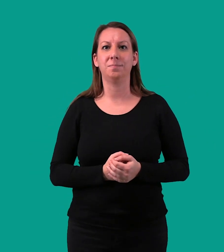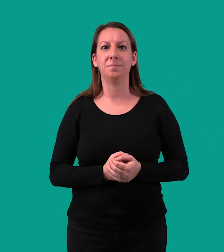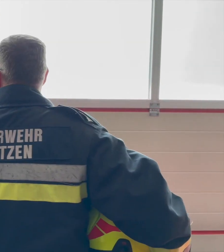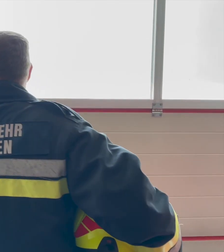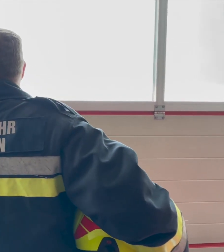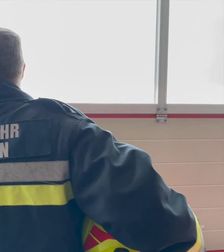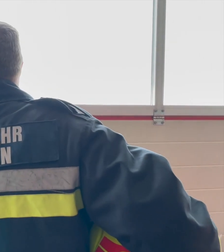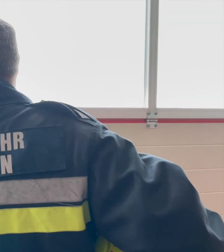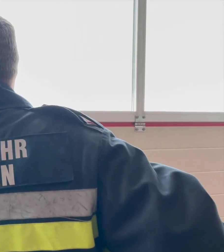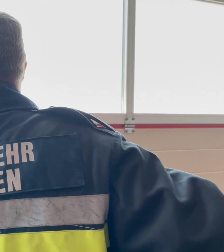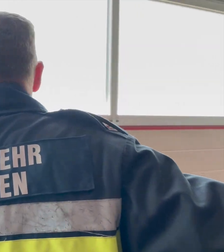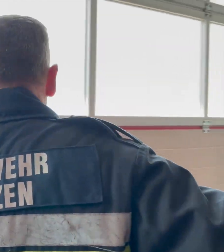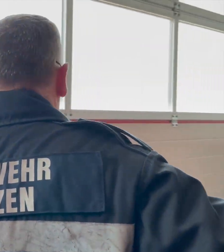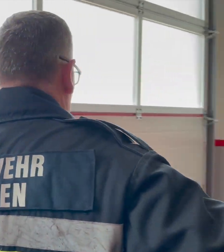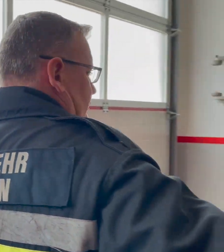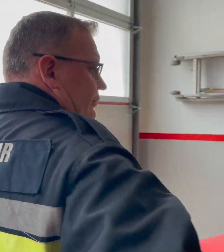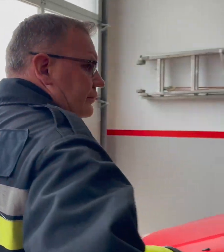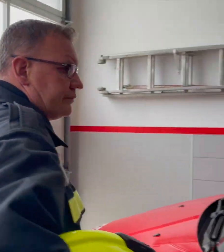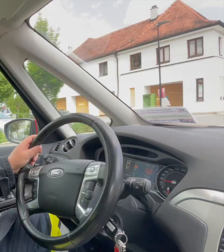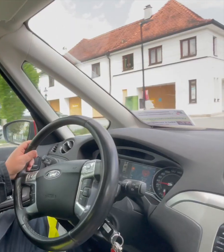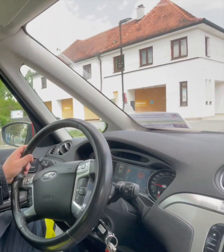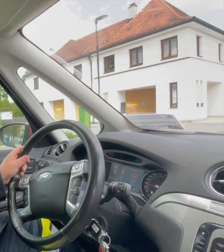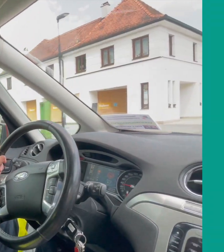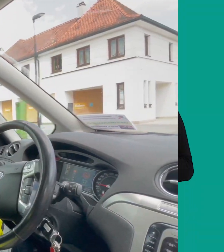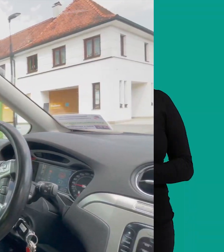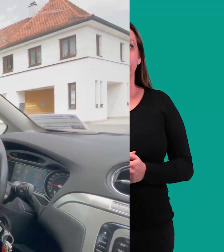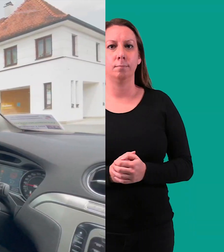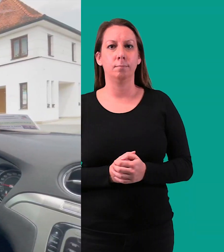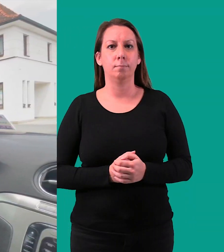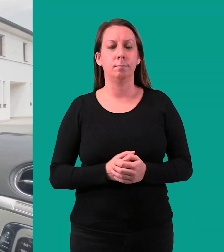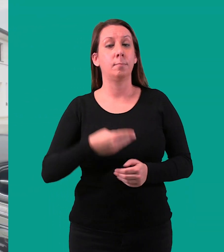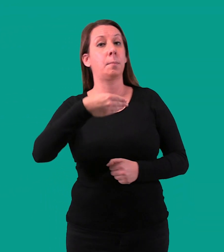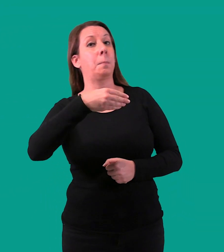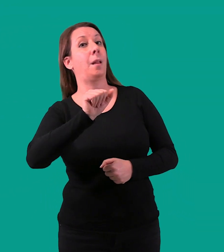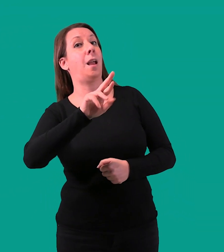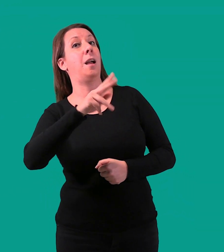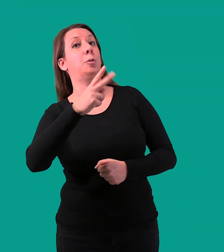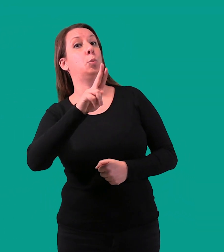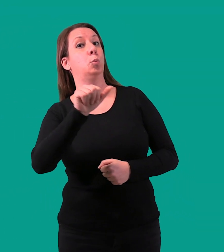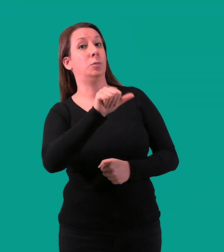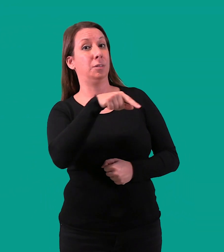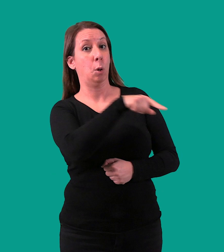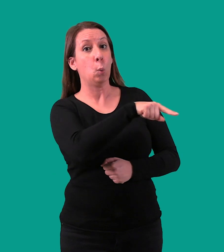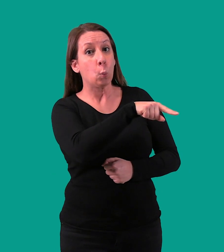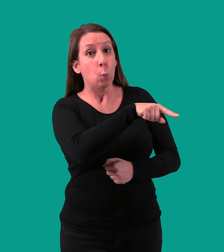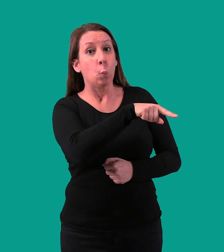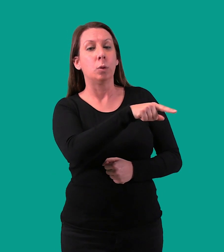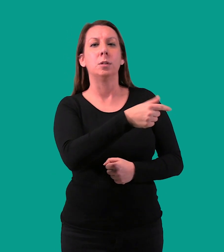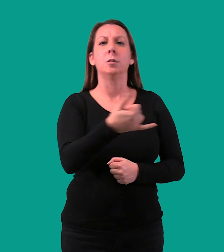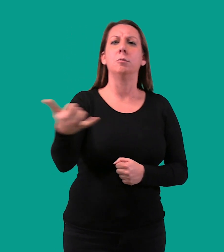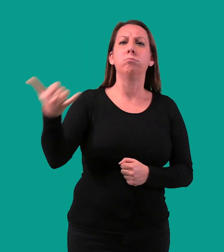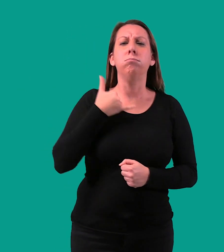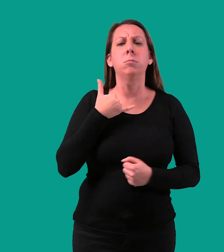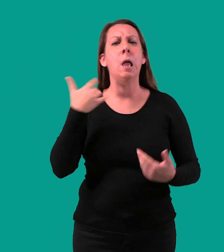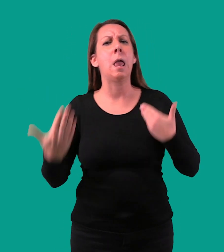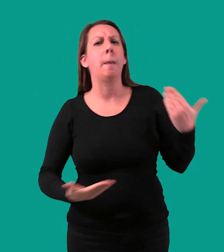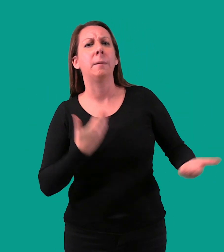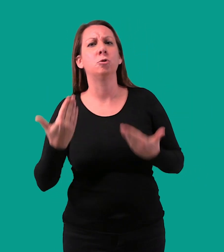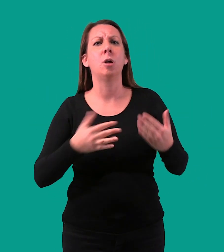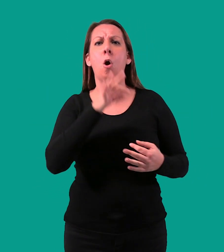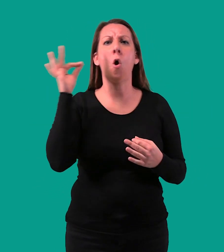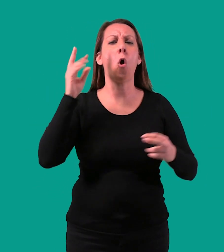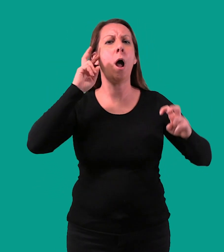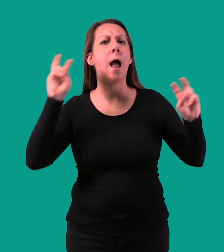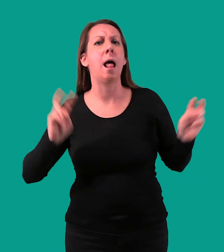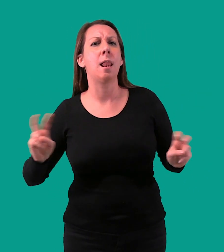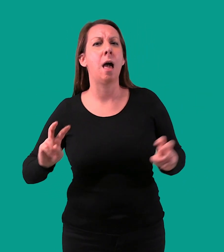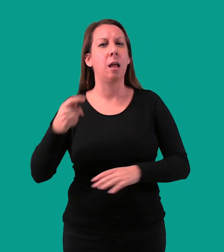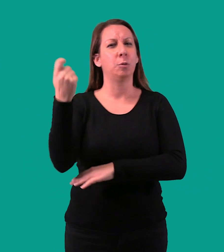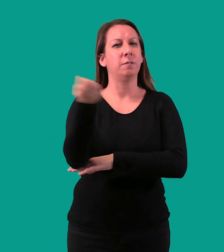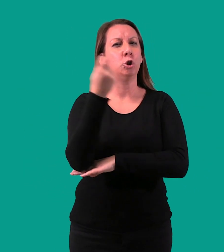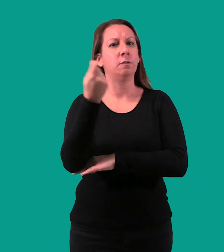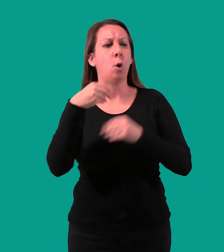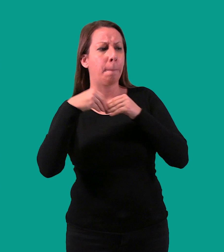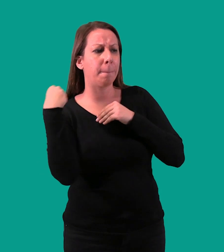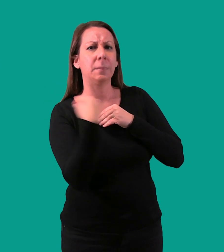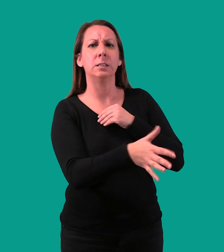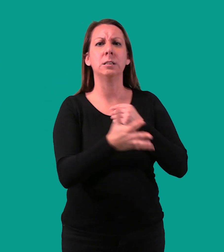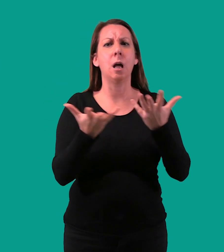Markus riceve una chiamata di soccorso o un rapporto